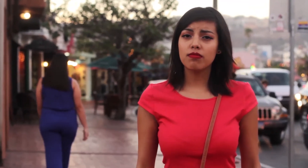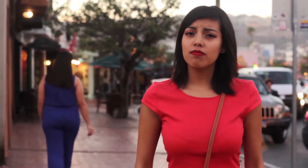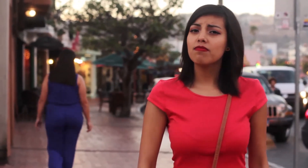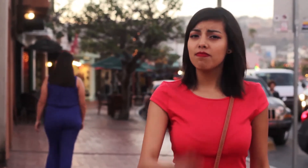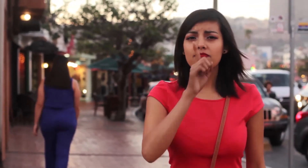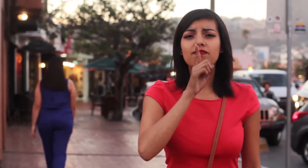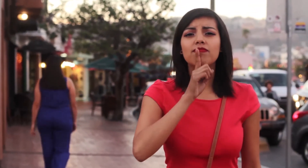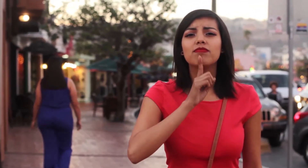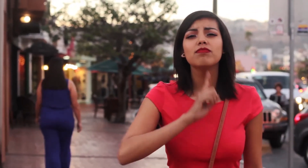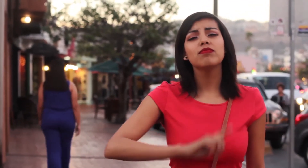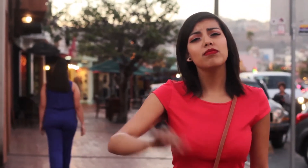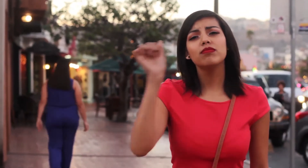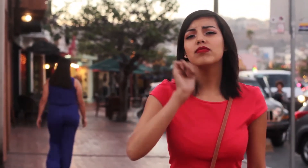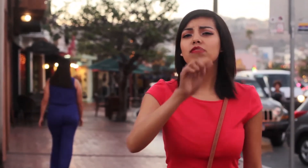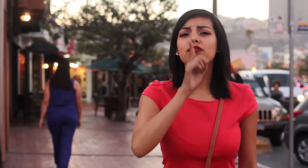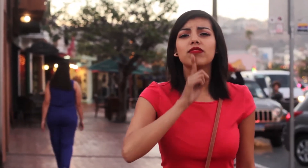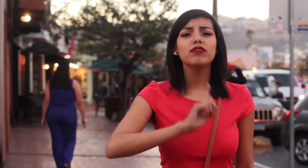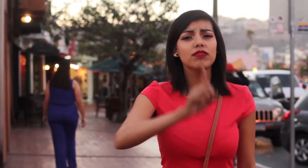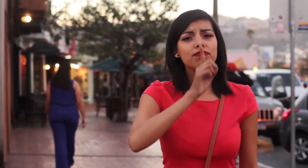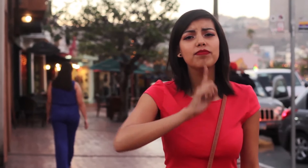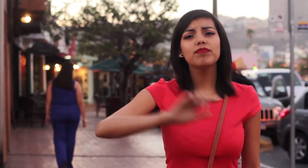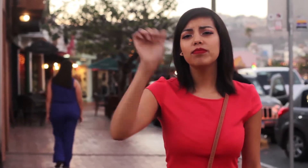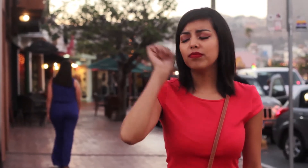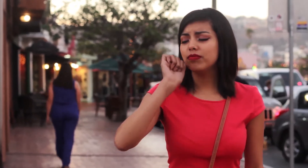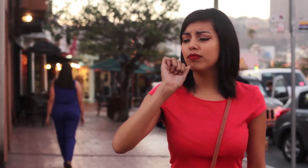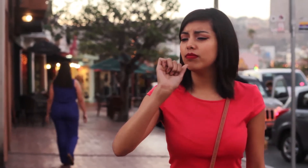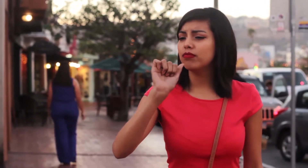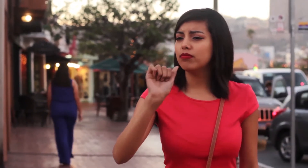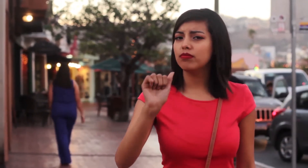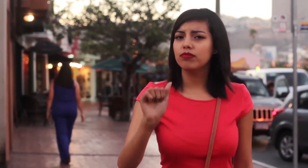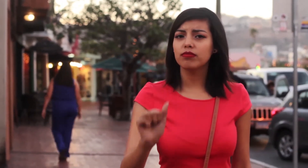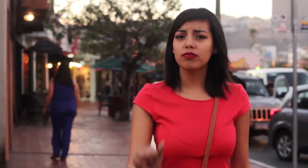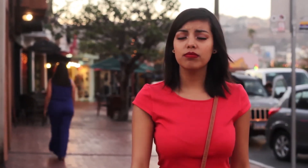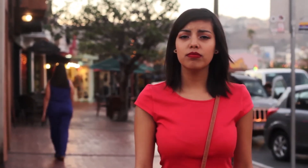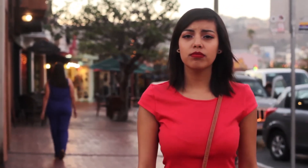mentiroso siempre mientes, mientes siempre